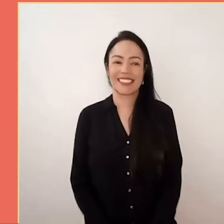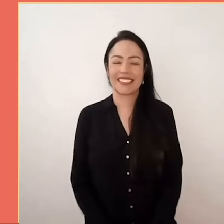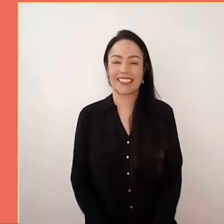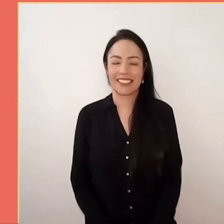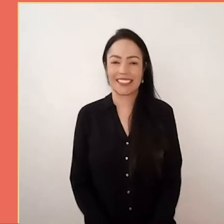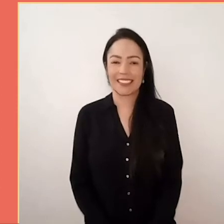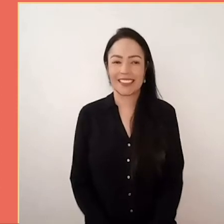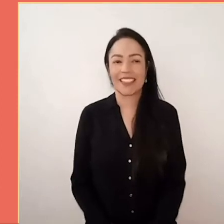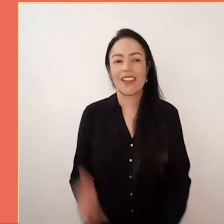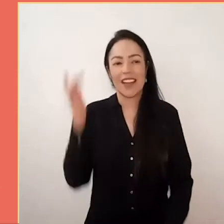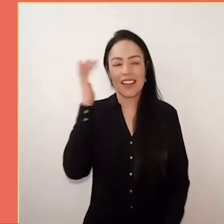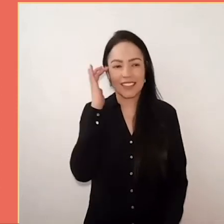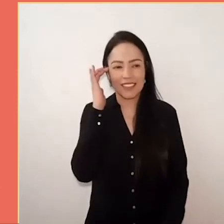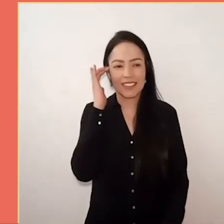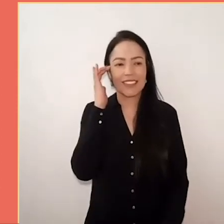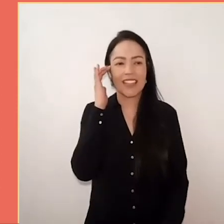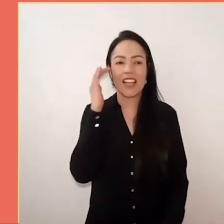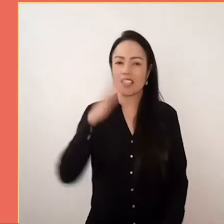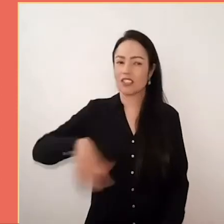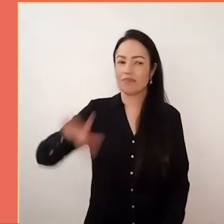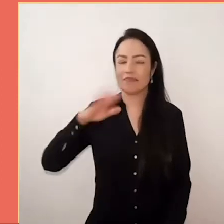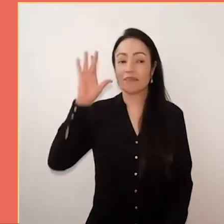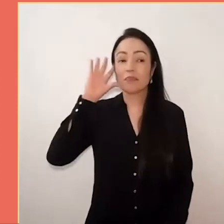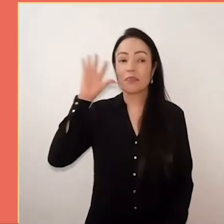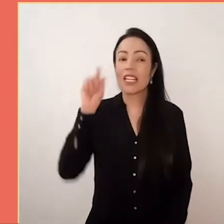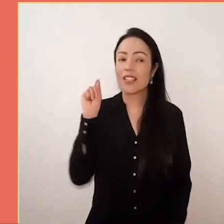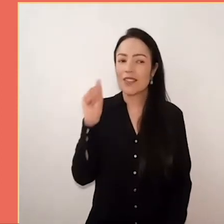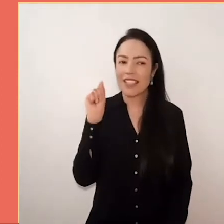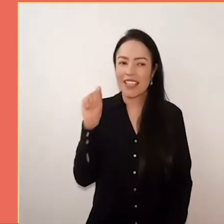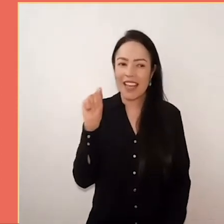Eu acho que quando a gente pensa: Quem é esse leitor?